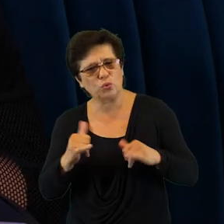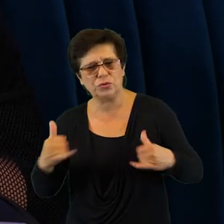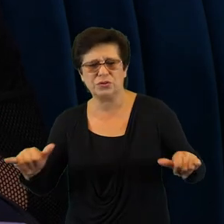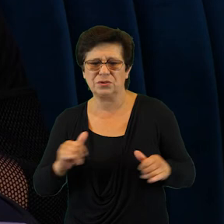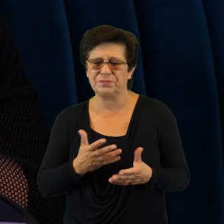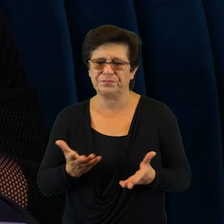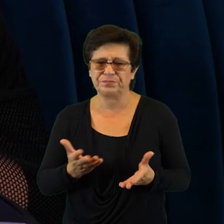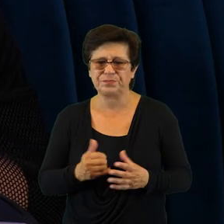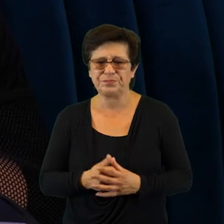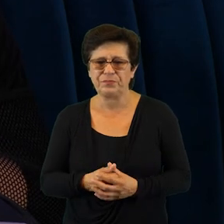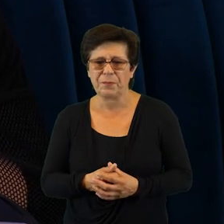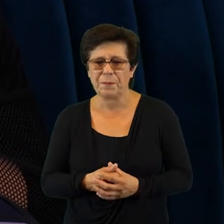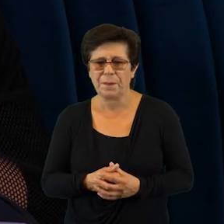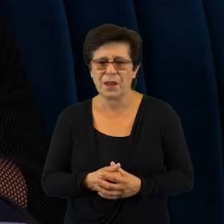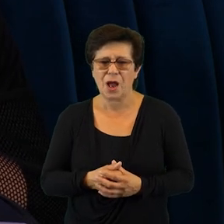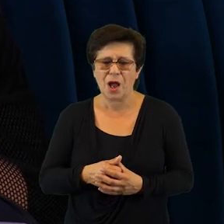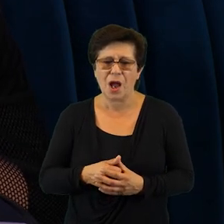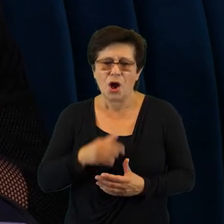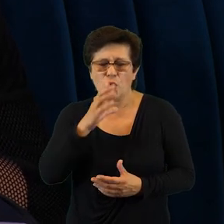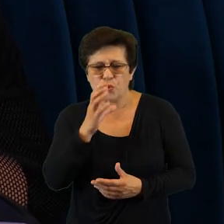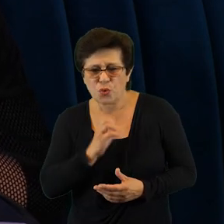Tuwim i Słonimski lewicują.